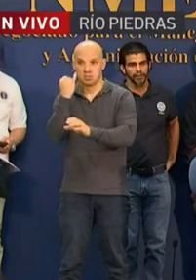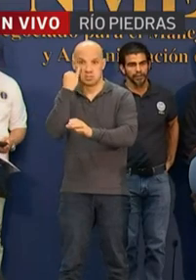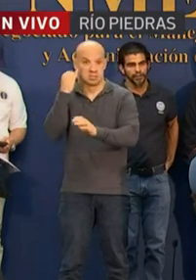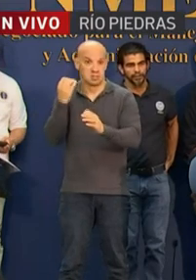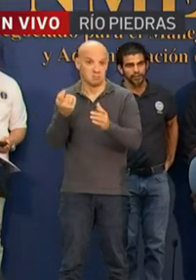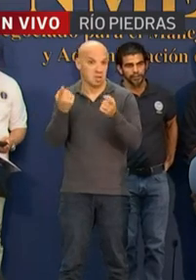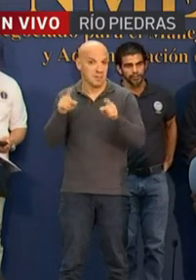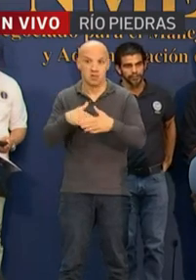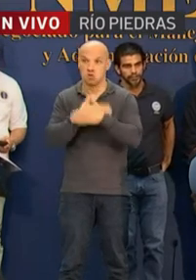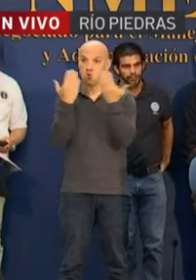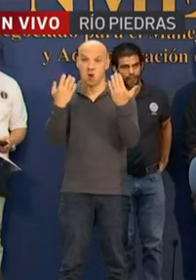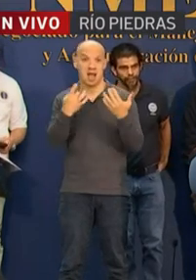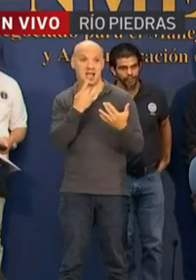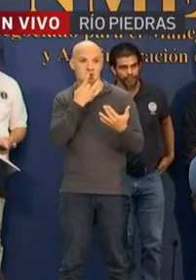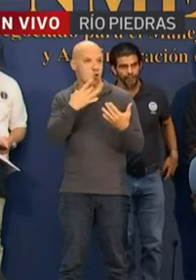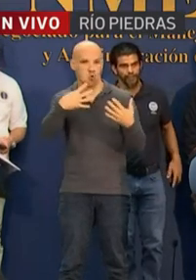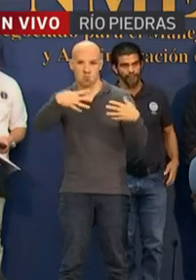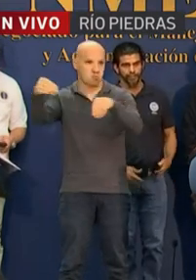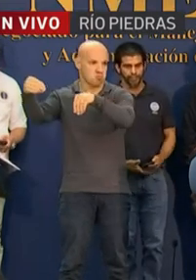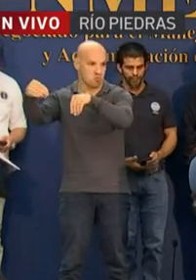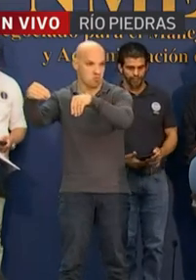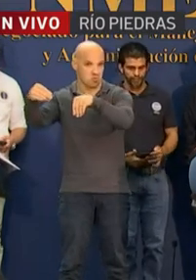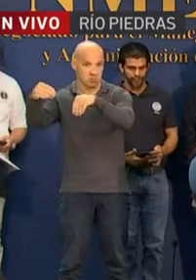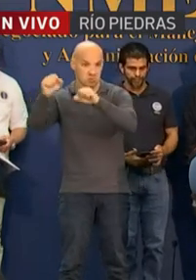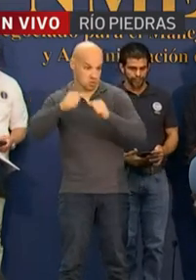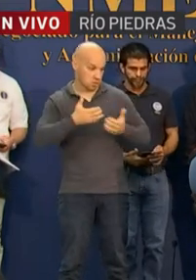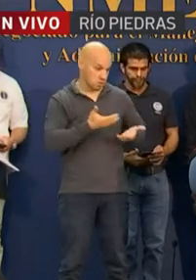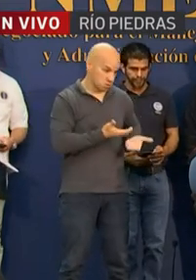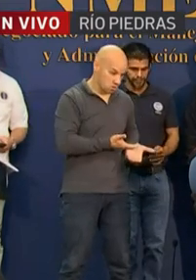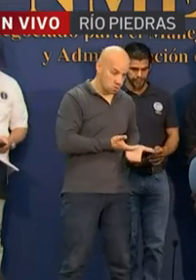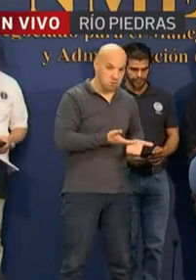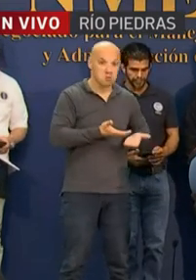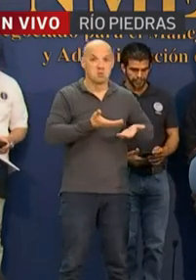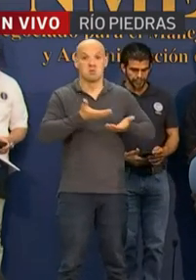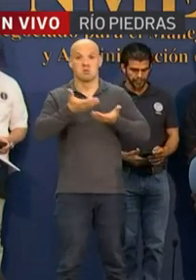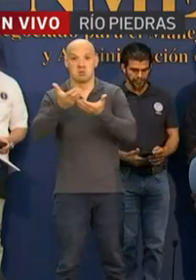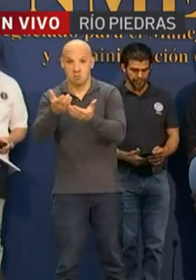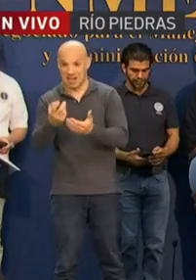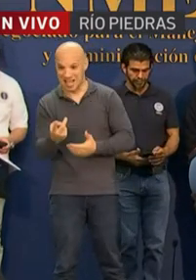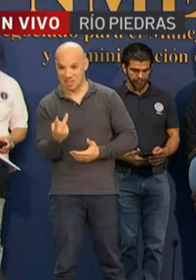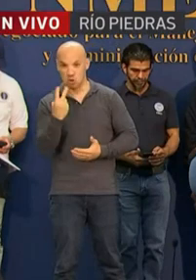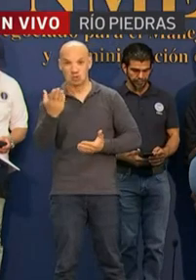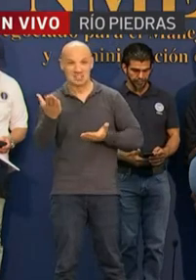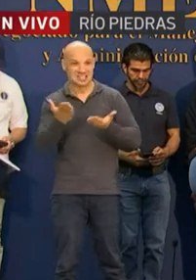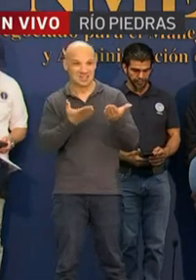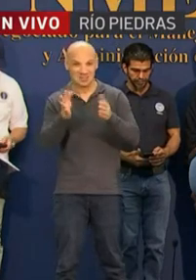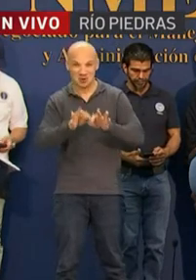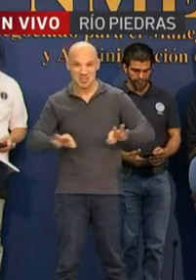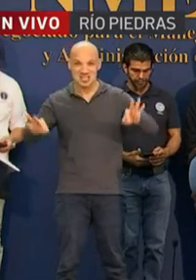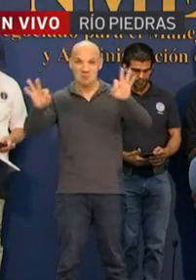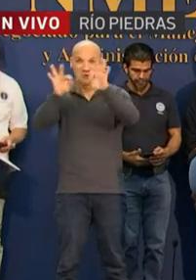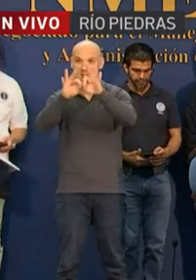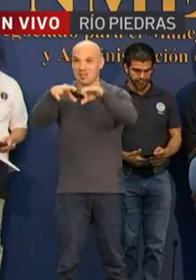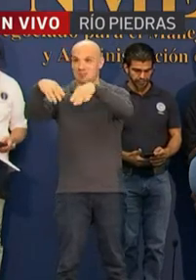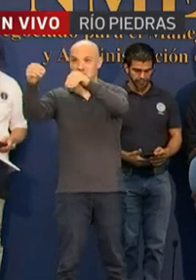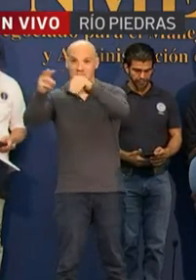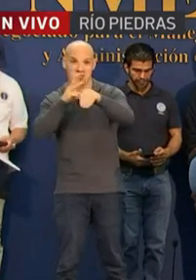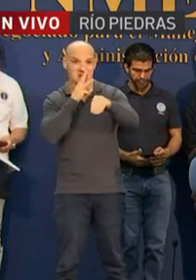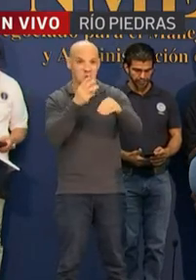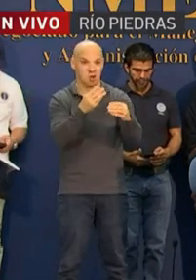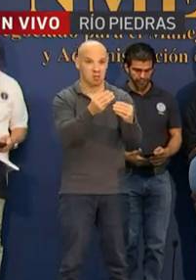GENERADORES QUE SE ACTIVARON.